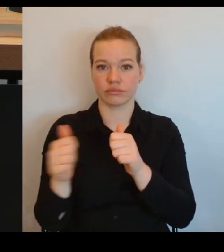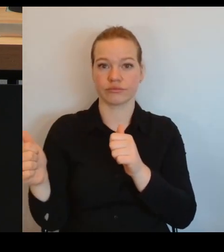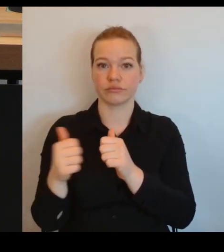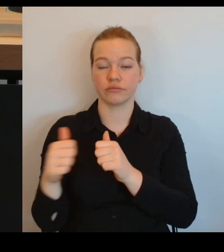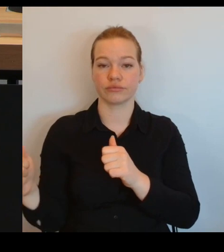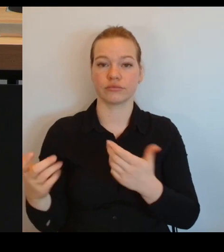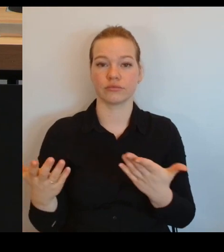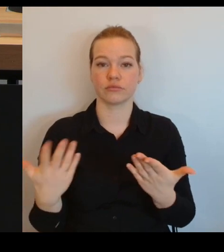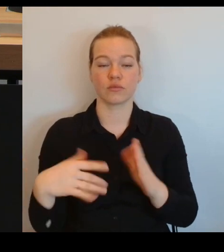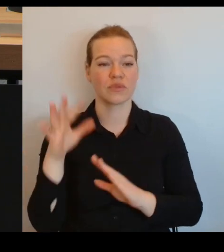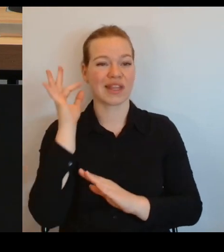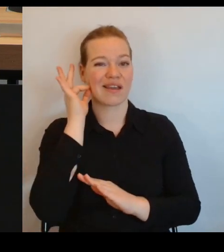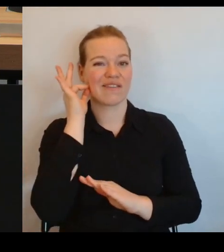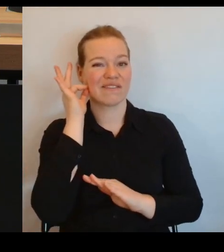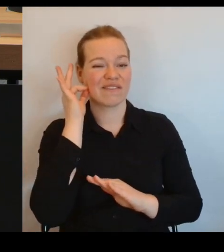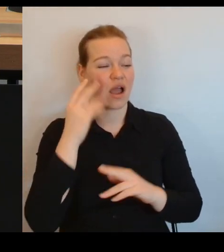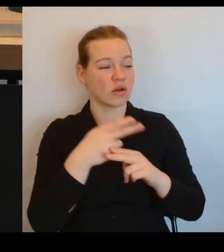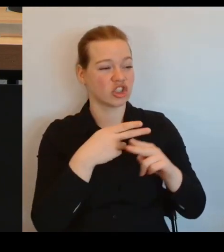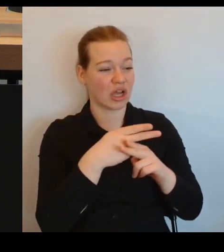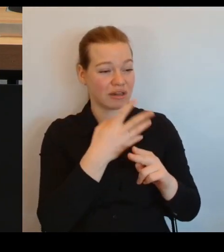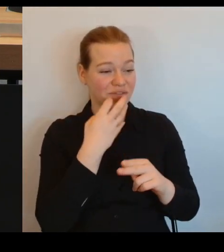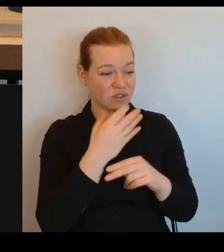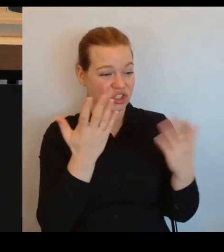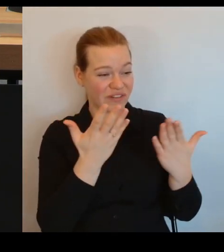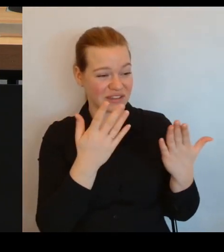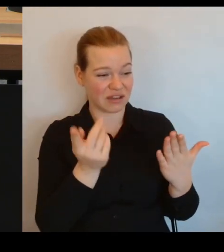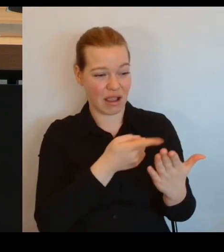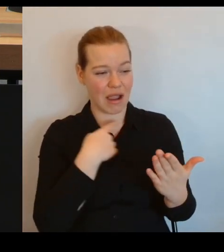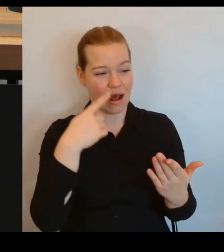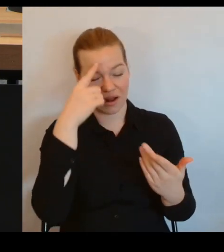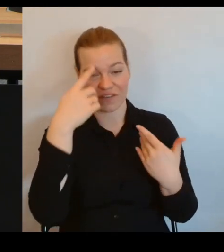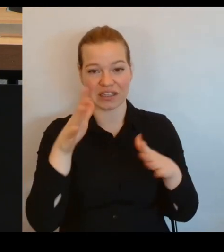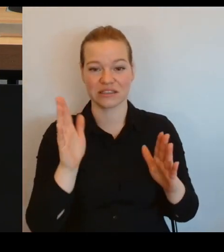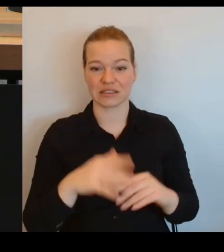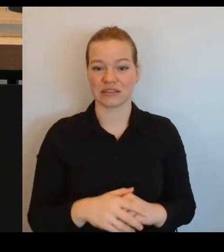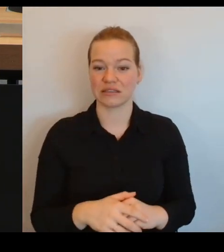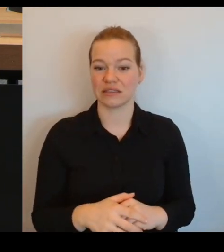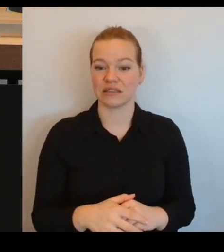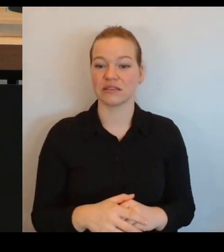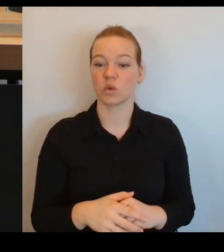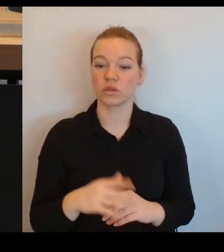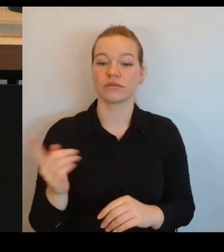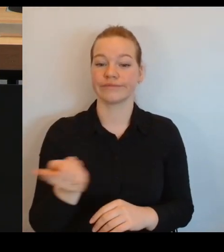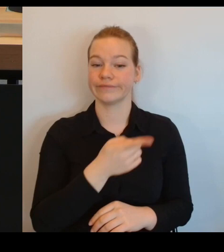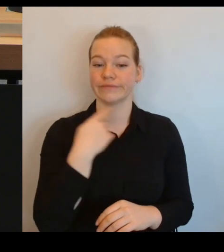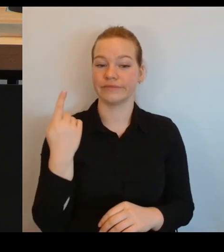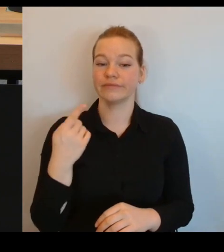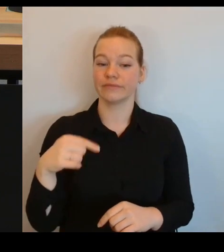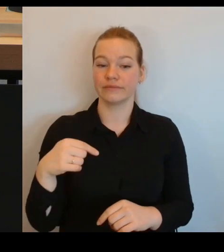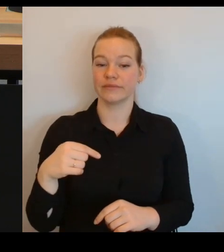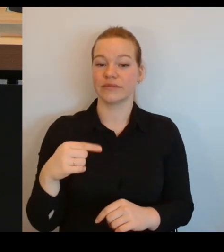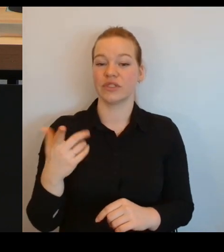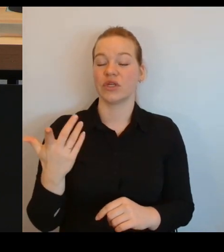scheint man sich am meisten damit profilieren zu können, dass 29 € Ticket in Frage zu stellen. Wie geht es weiter? Nach dem